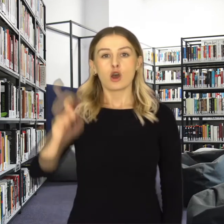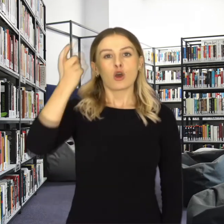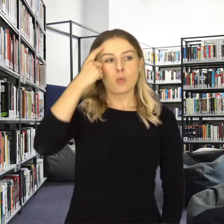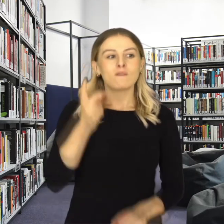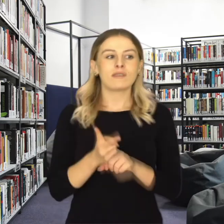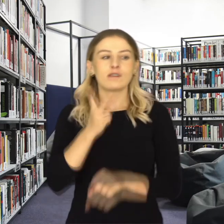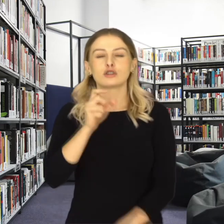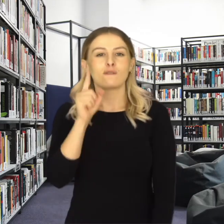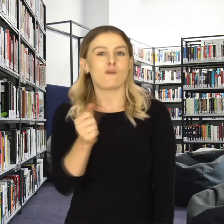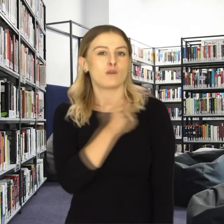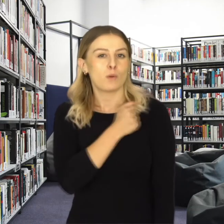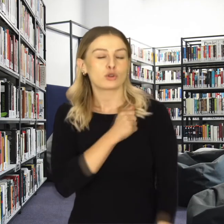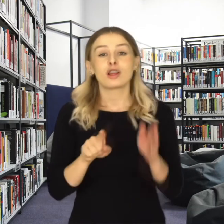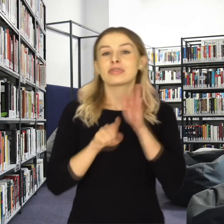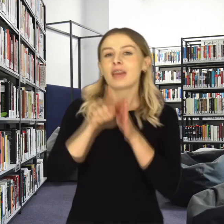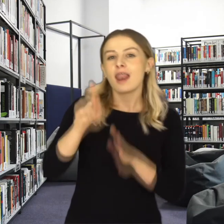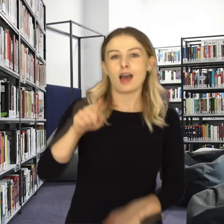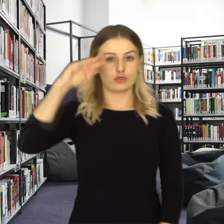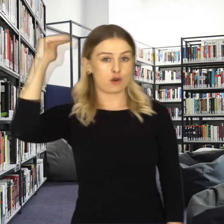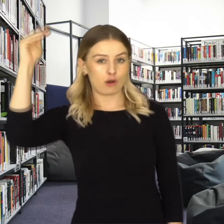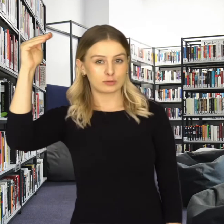W gmachu głównym znajduje się wypożyczalnia dla dorosłych,